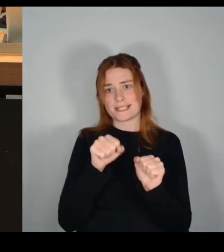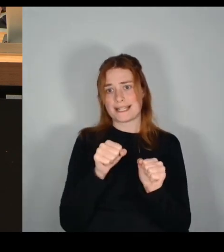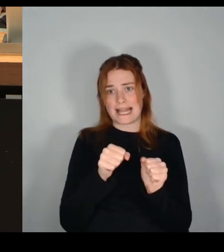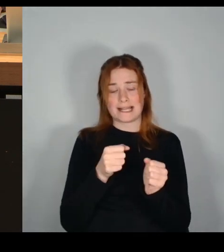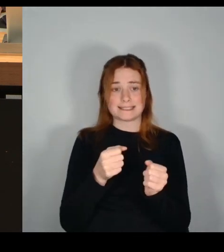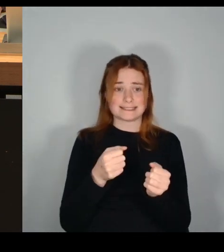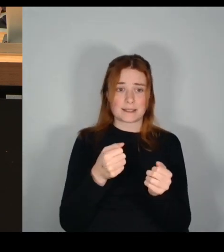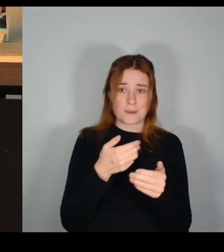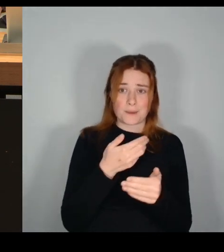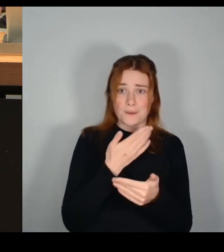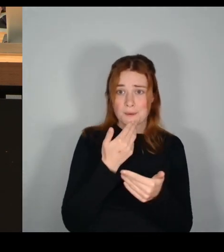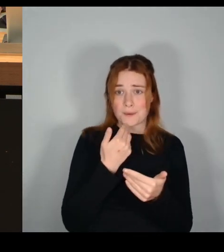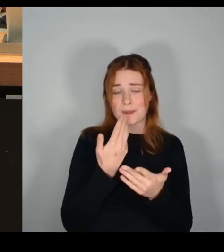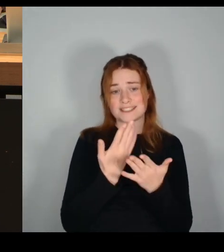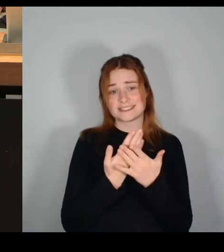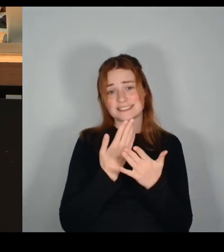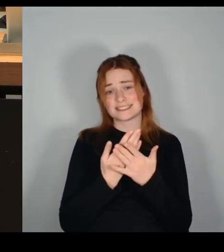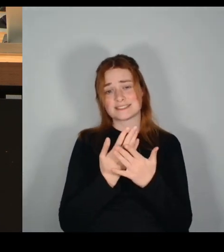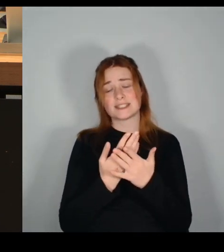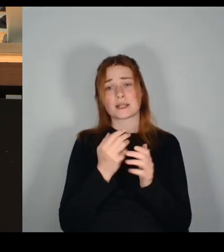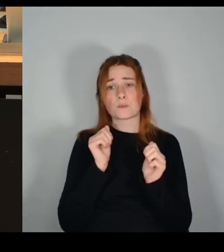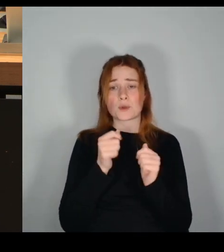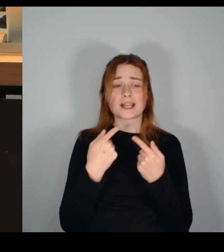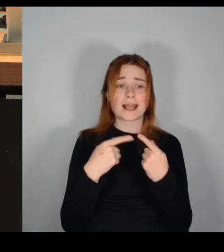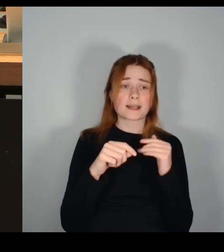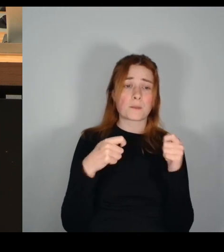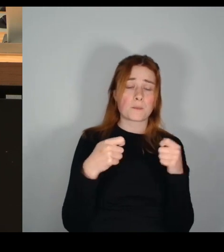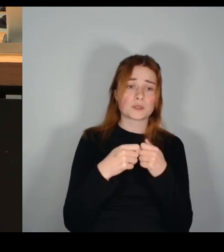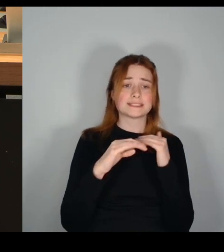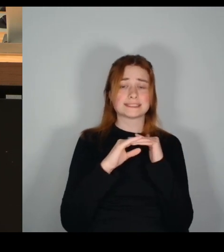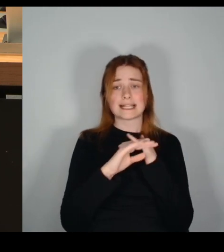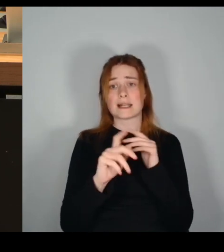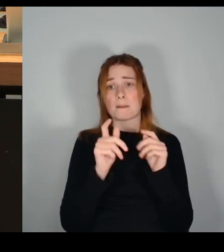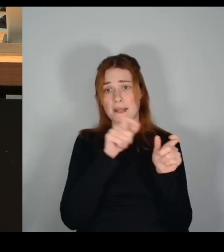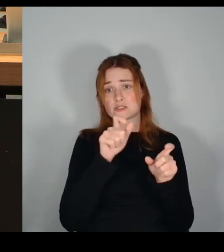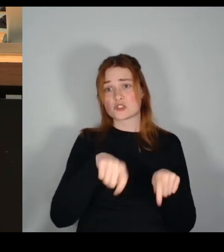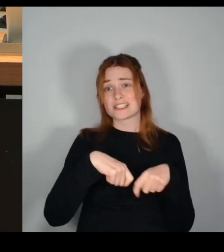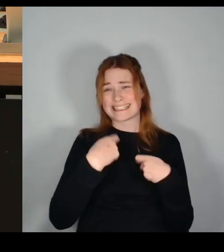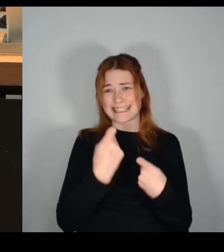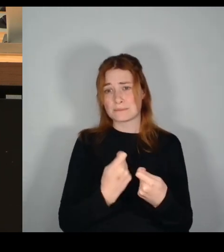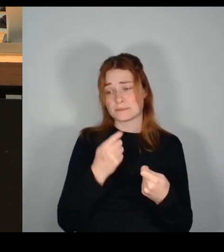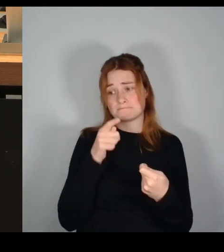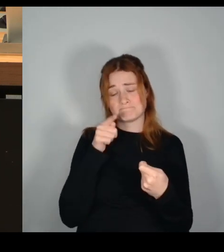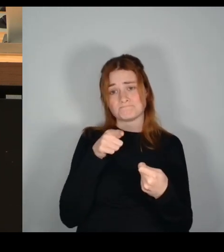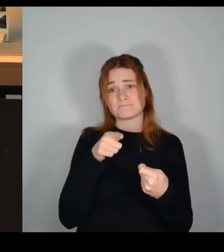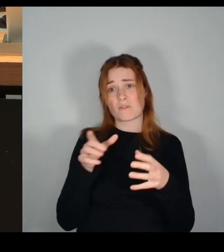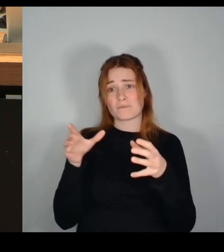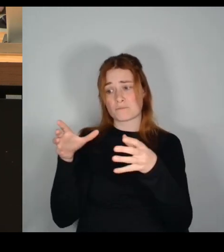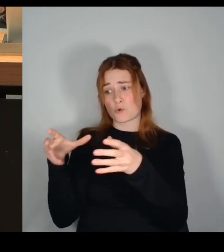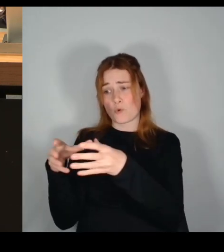auch Menschen gibt, die diesem Volksgruppen, dieser Volksgruppe angehören, die mitunter aber auch Straftaten begehen, wo der